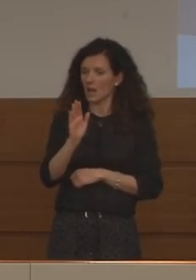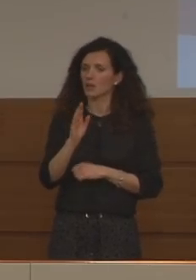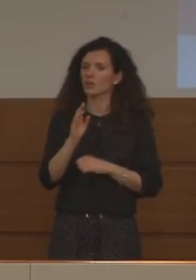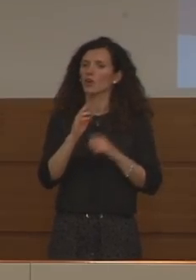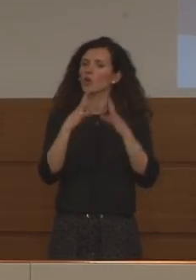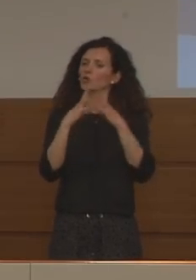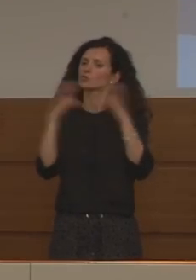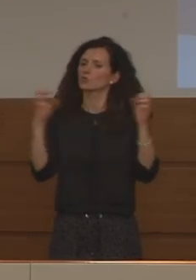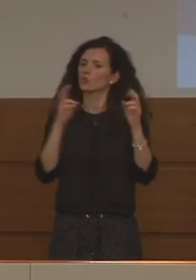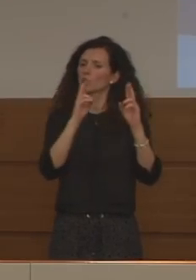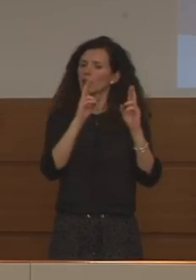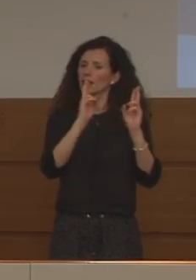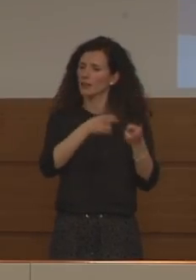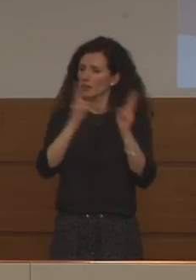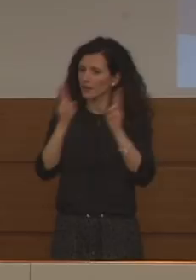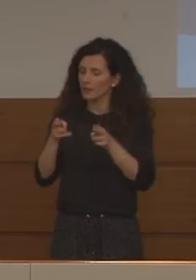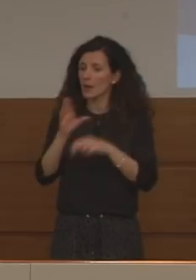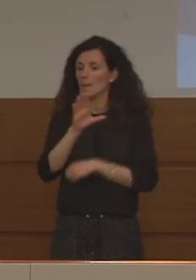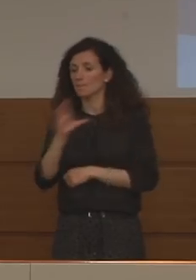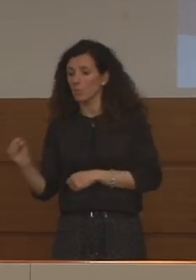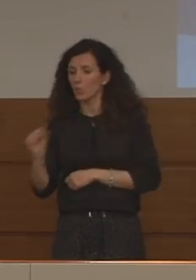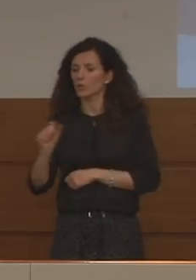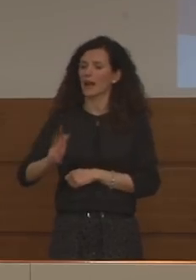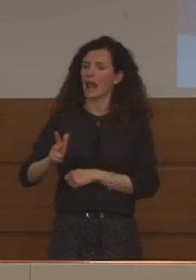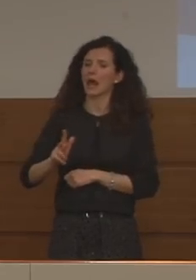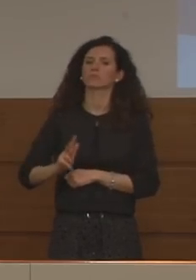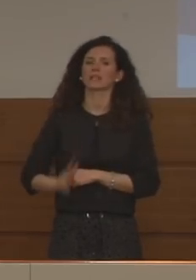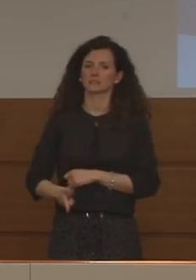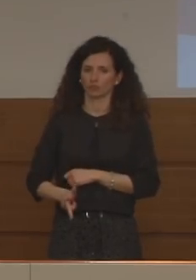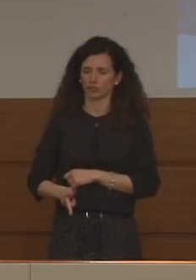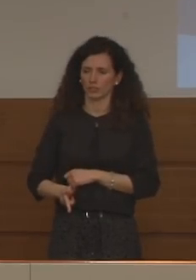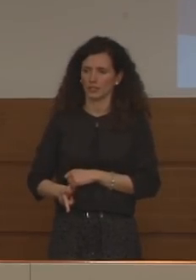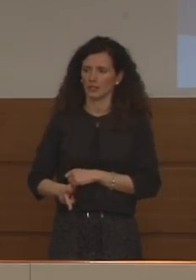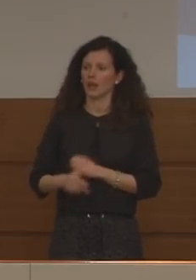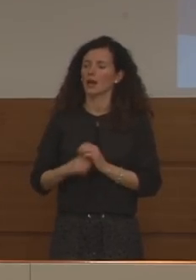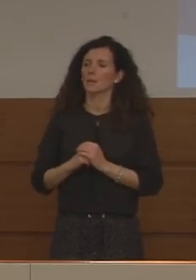soprattutto Puglia, Calabria e Sicilia, se da sue notizie